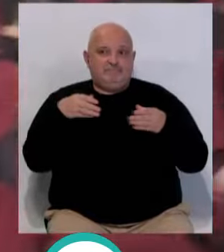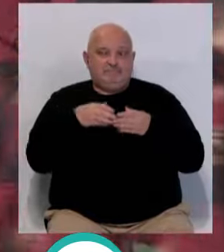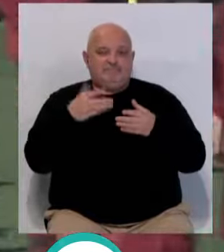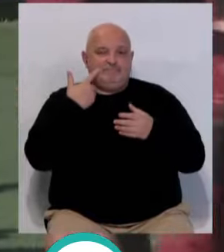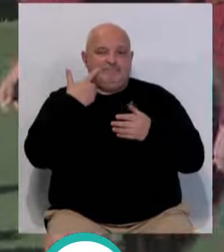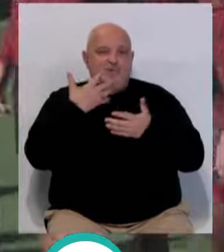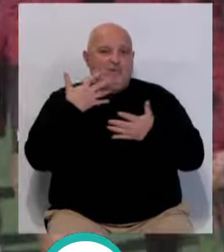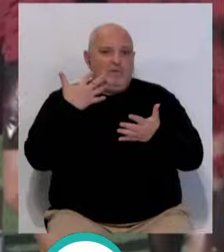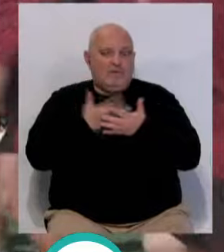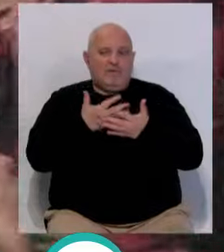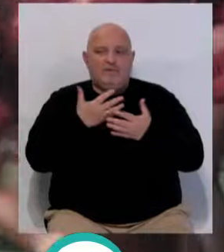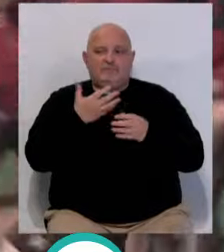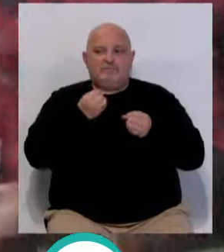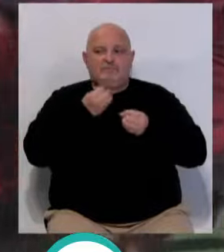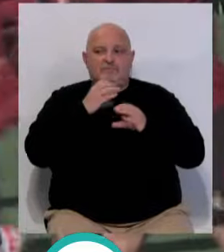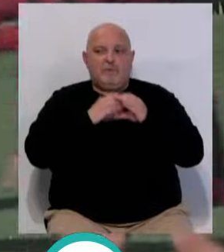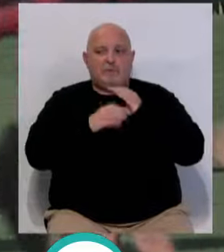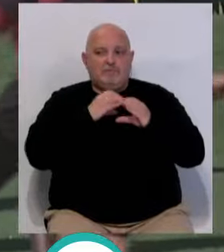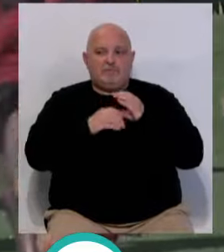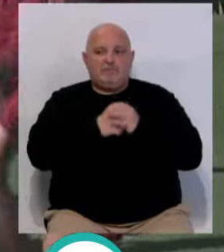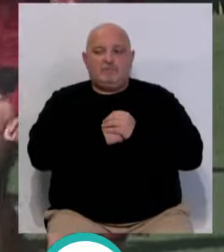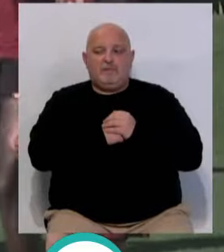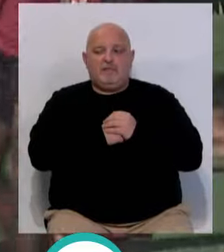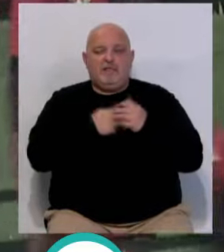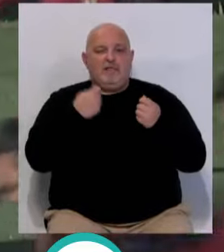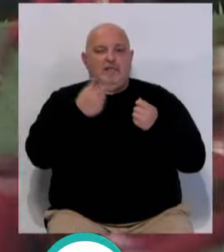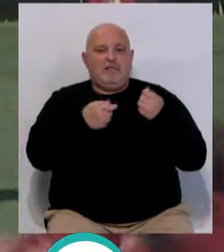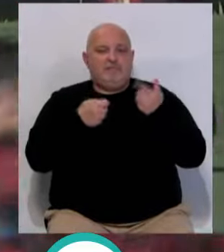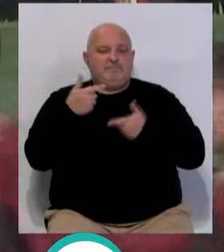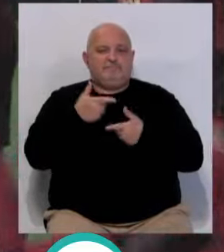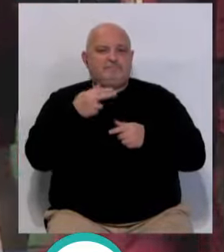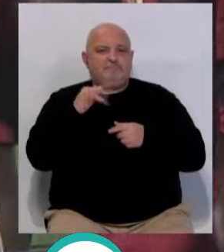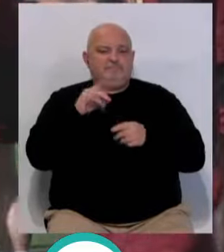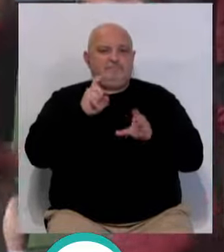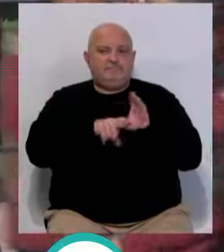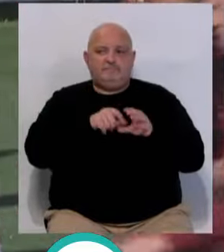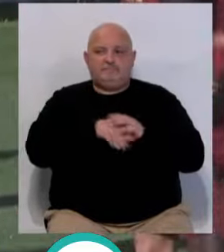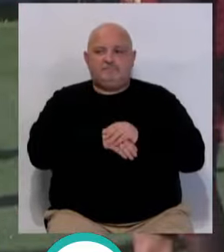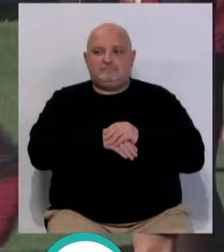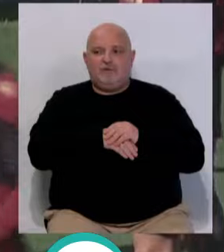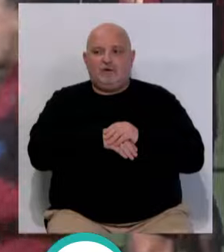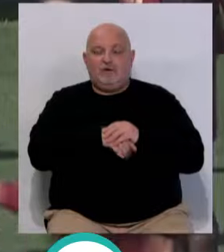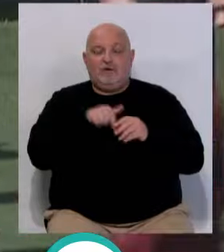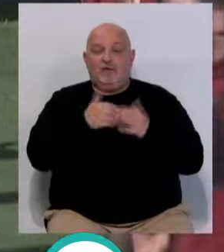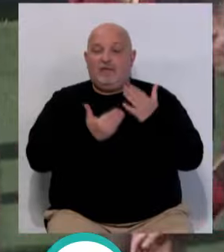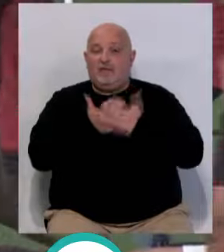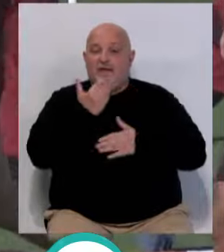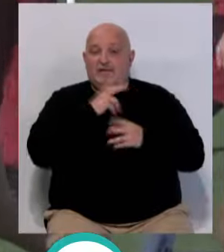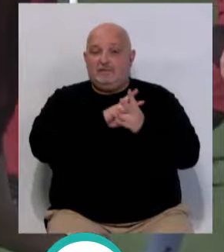de juego la comunicación la aportación de de fali En ese sentido ya pero hoy en día en la situación